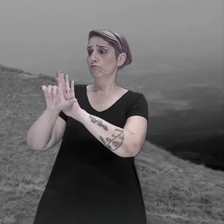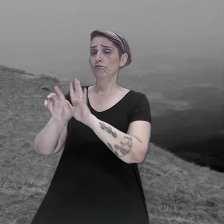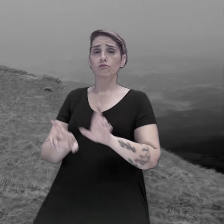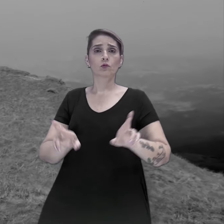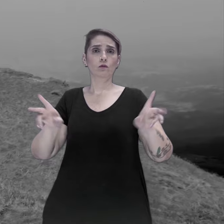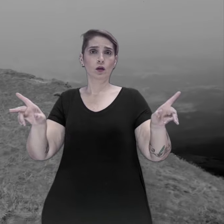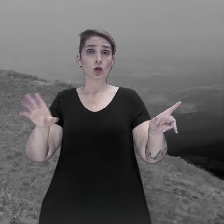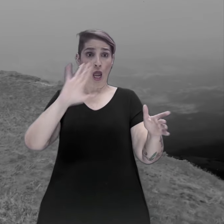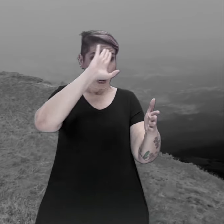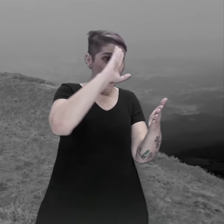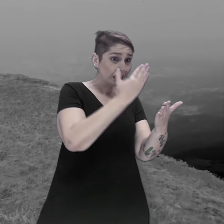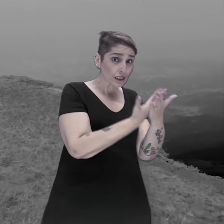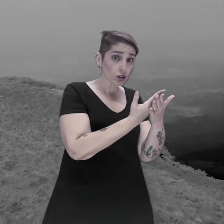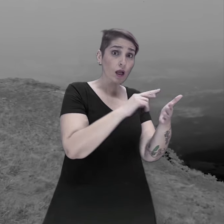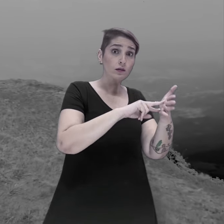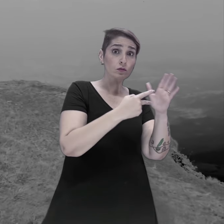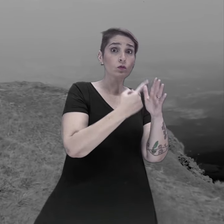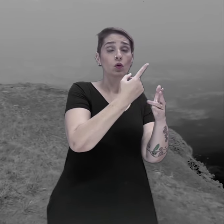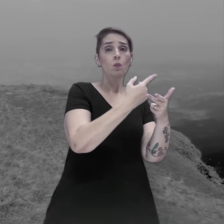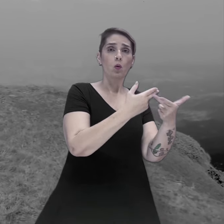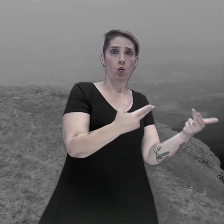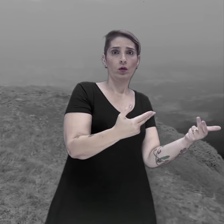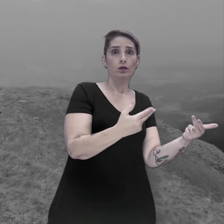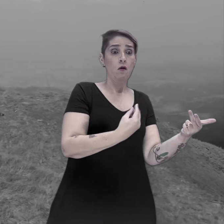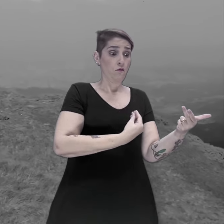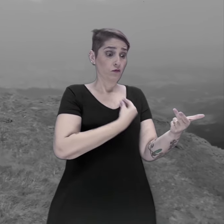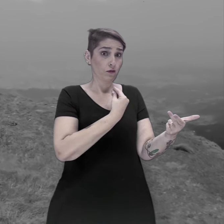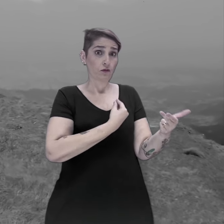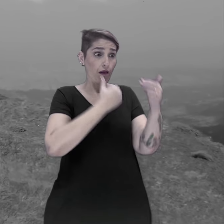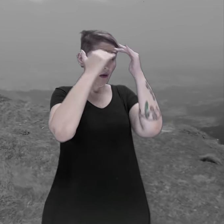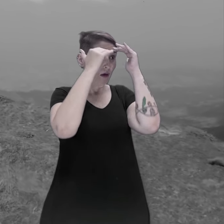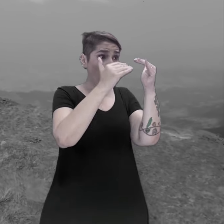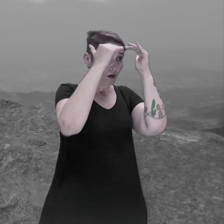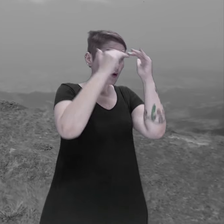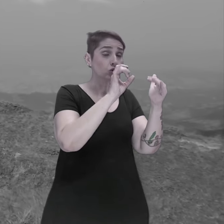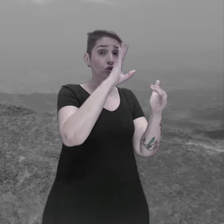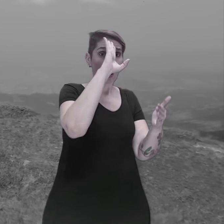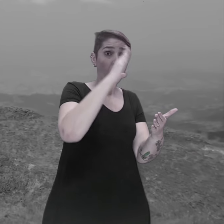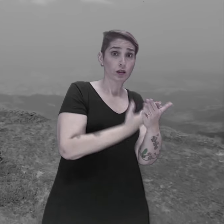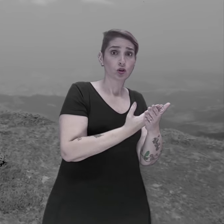Acreditar é uma coisa; viver conforme o que se acredita é outra.